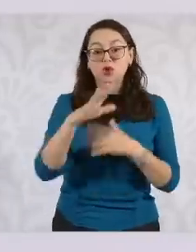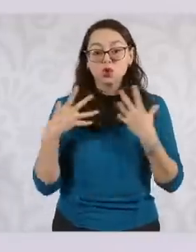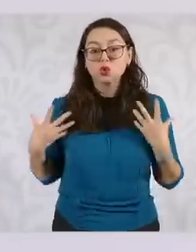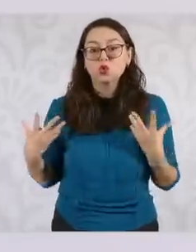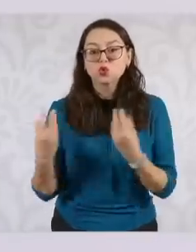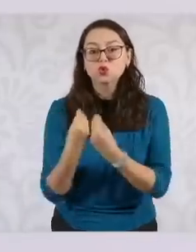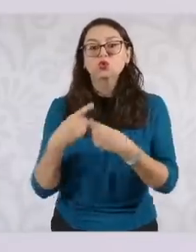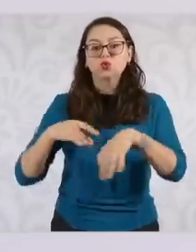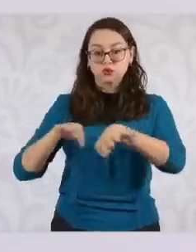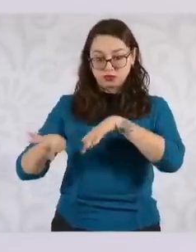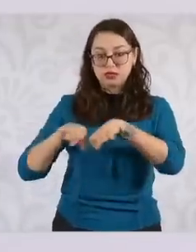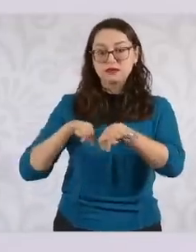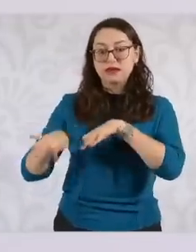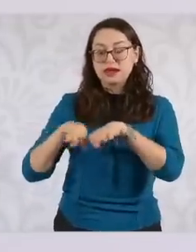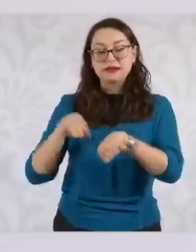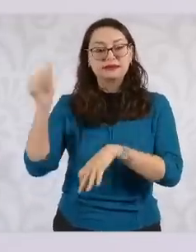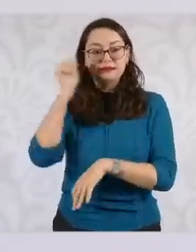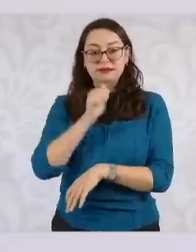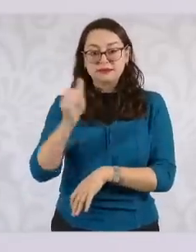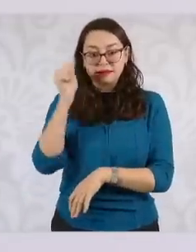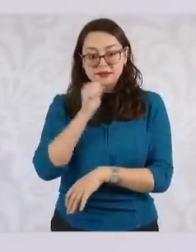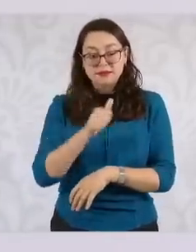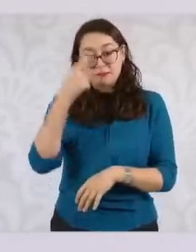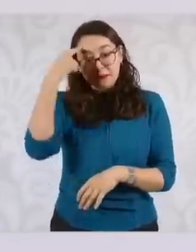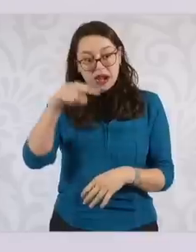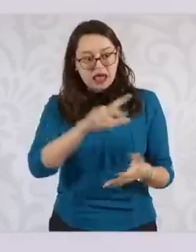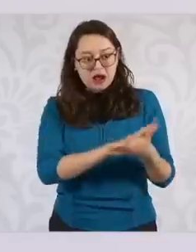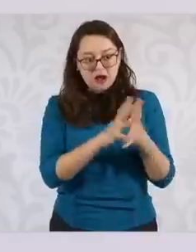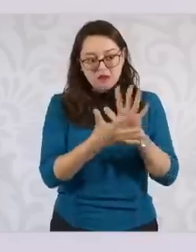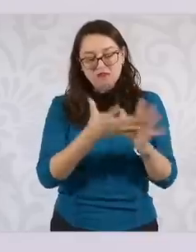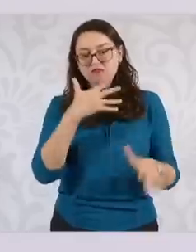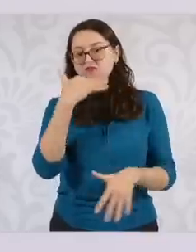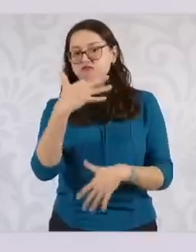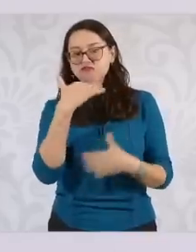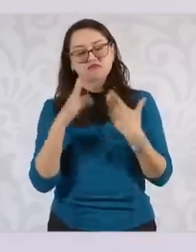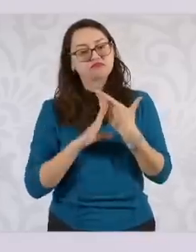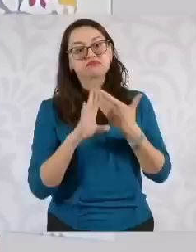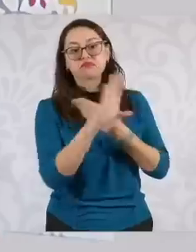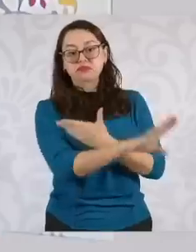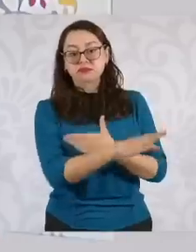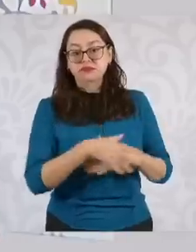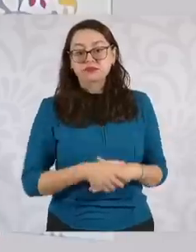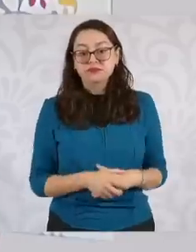Y eso lo tenemos que defender entre